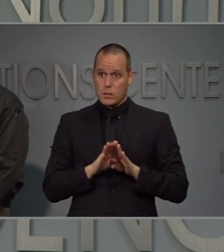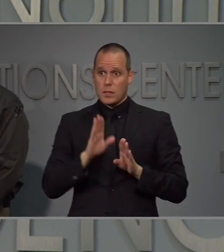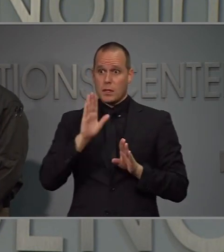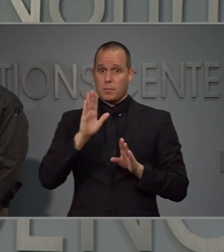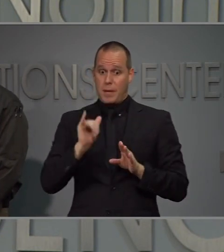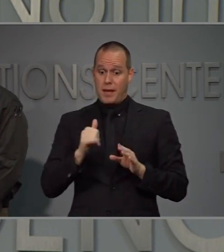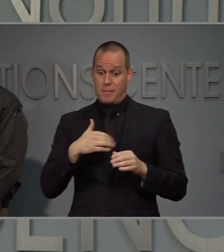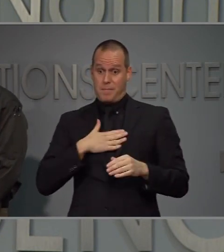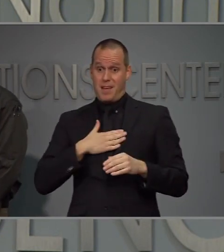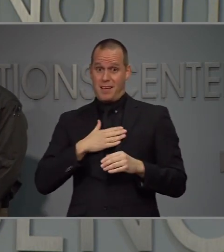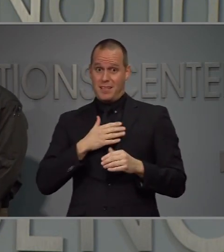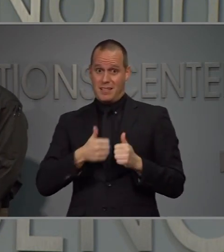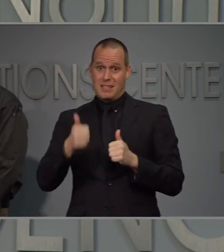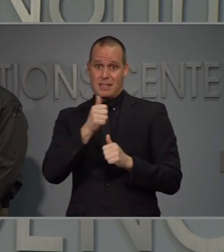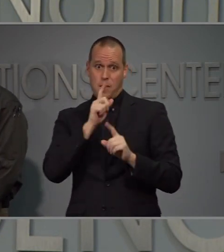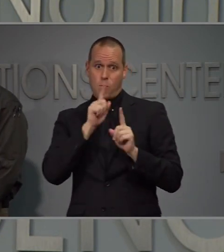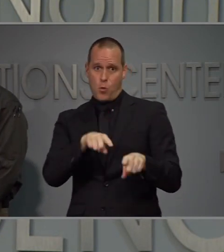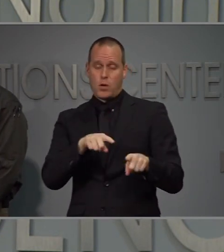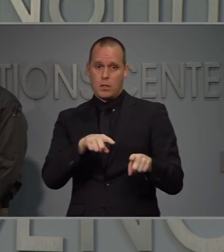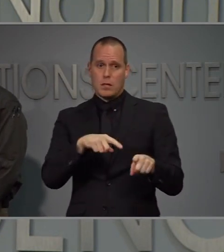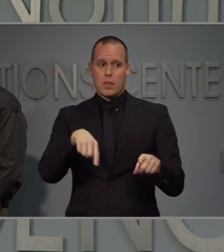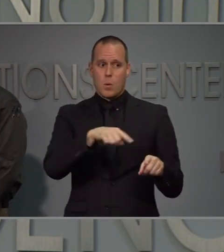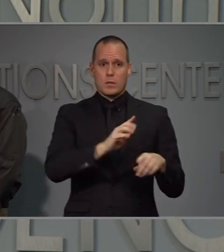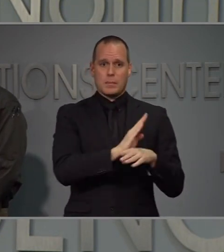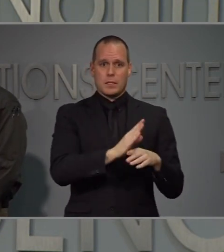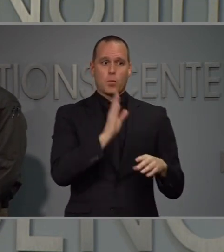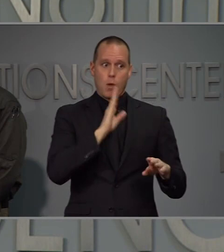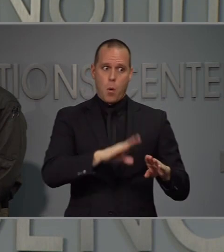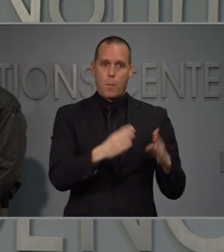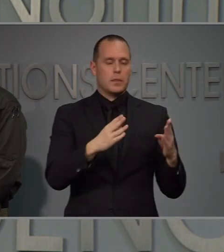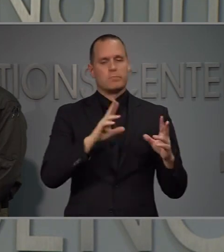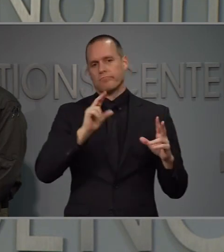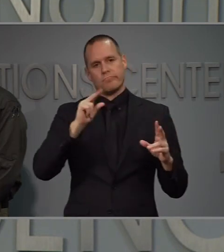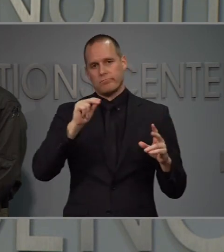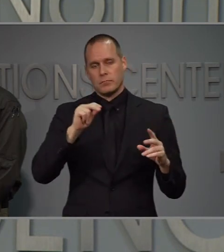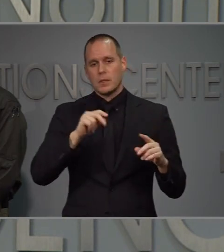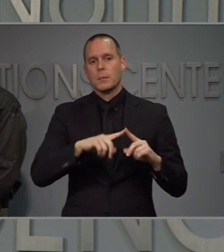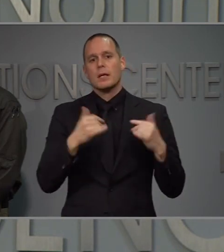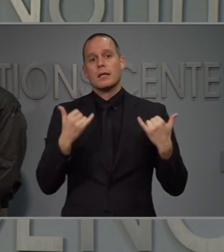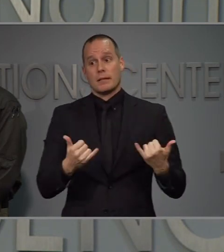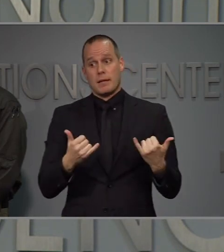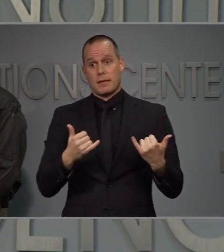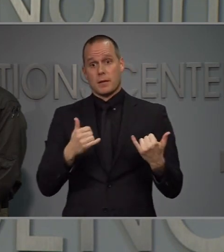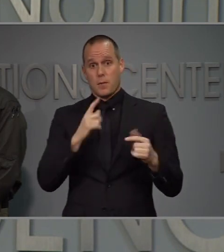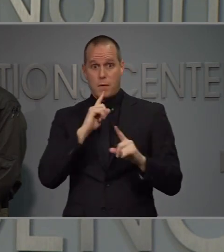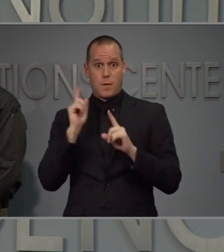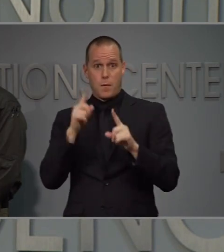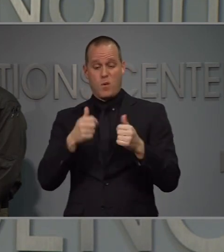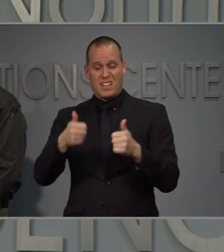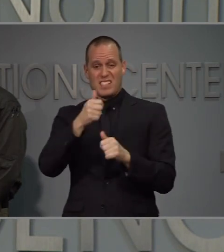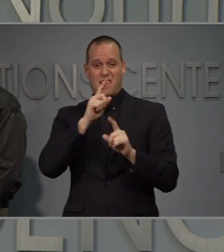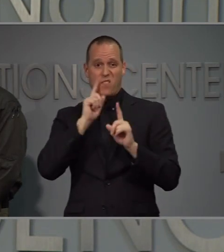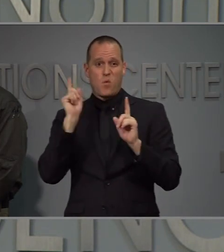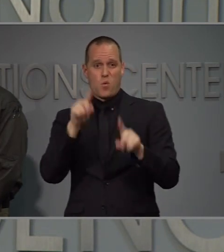Los negocios.